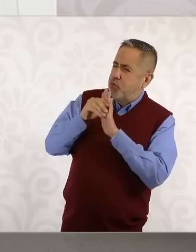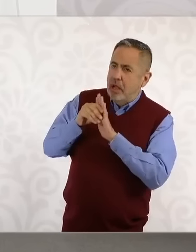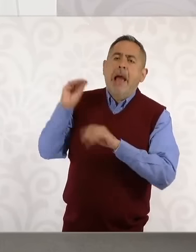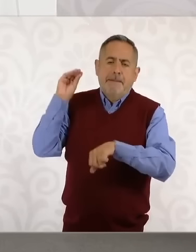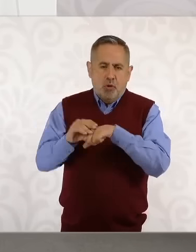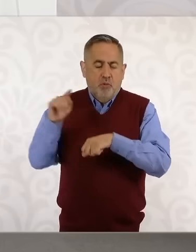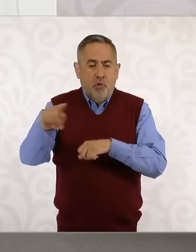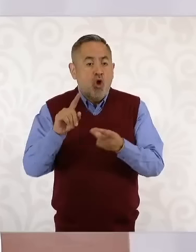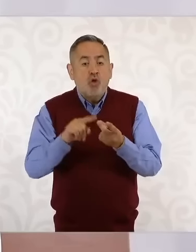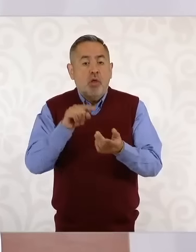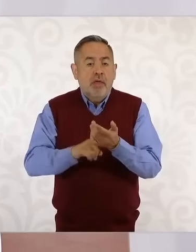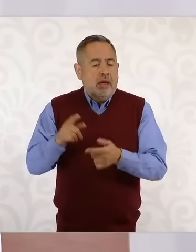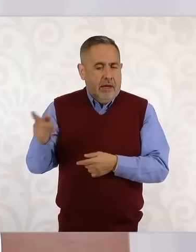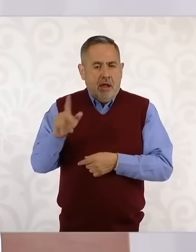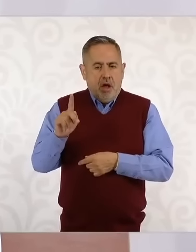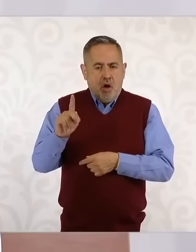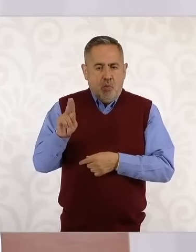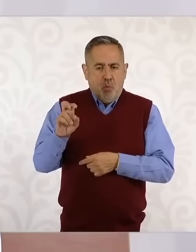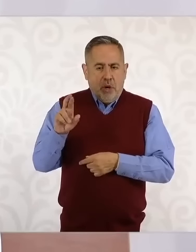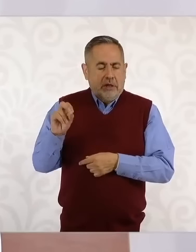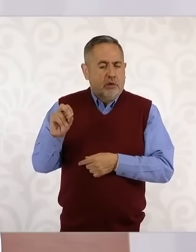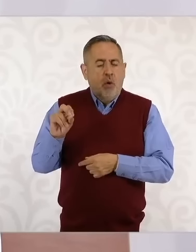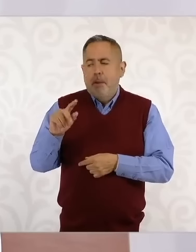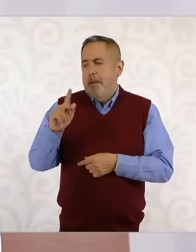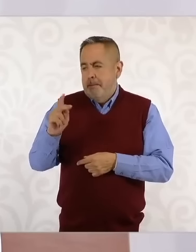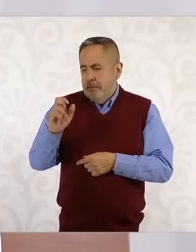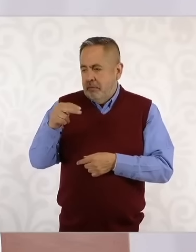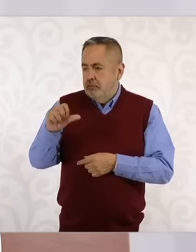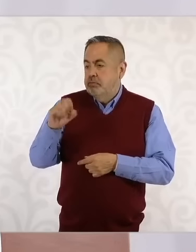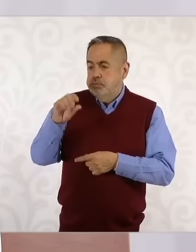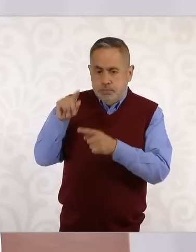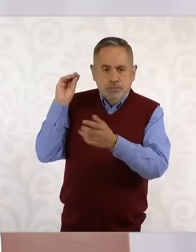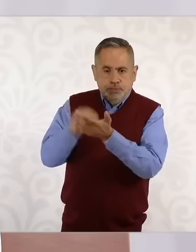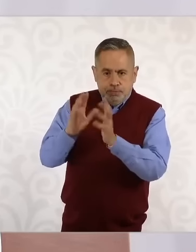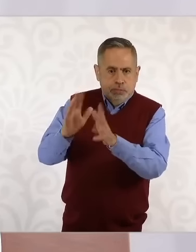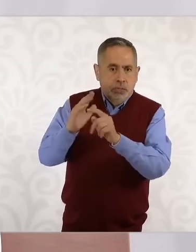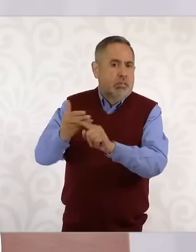la de Puerto Peñasco, que si se acuerdan ya hay una ahí que hizo el presidente López Obrador